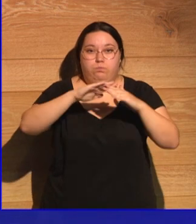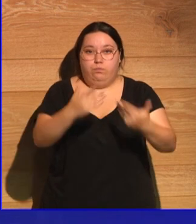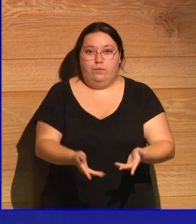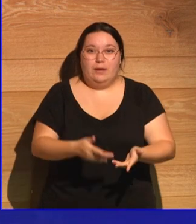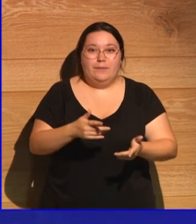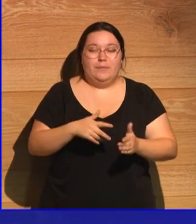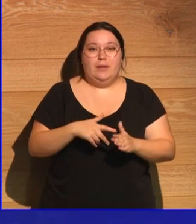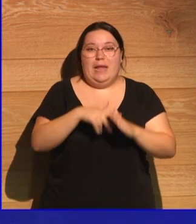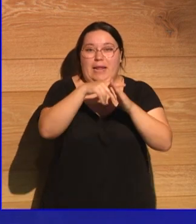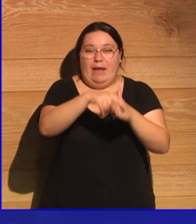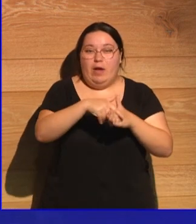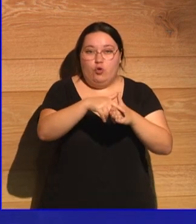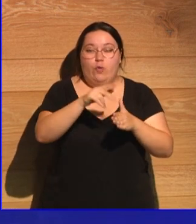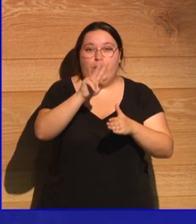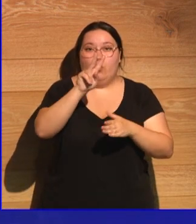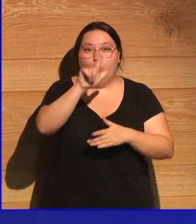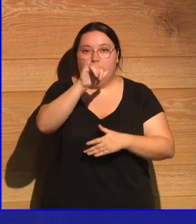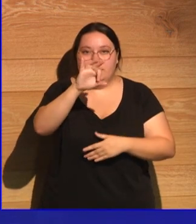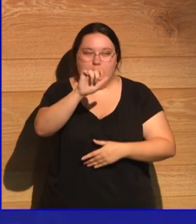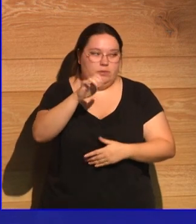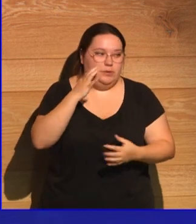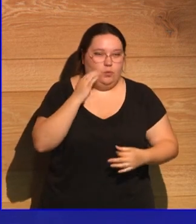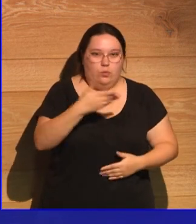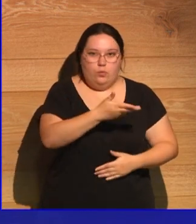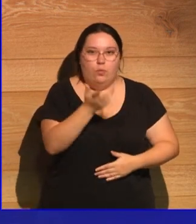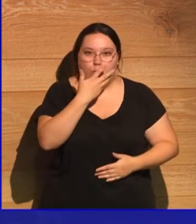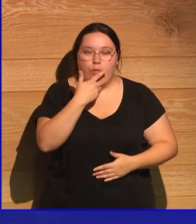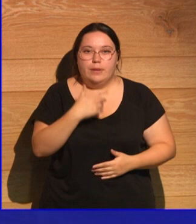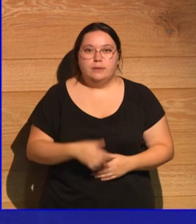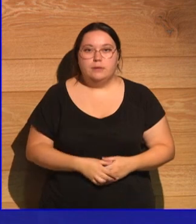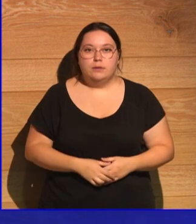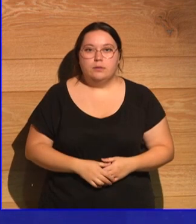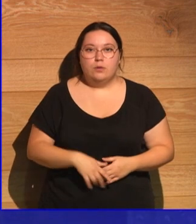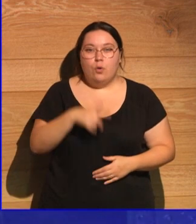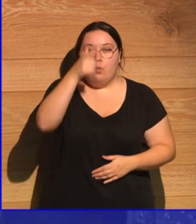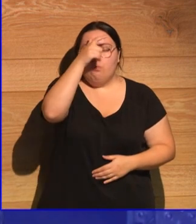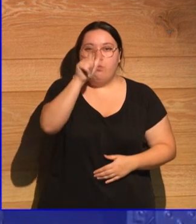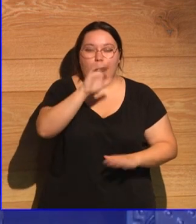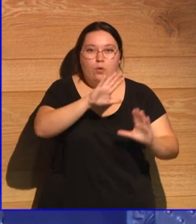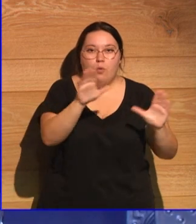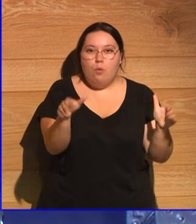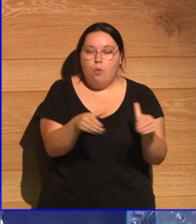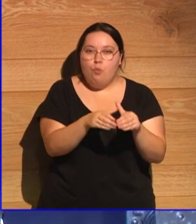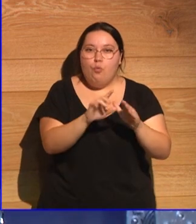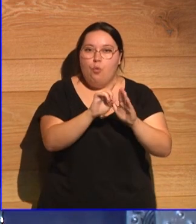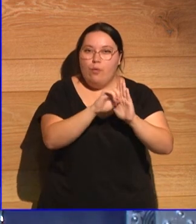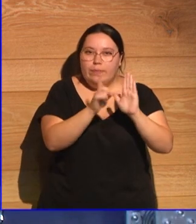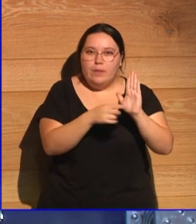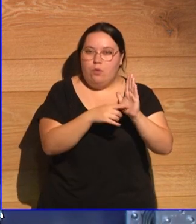La historia es muy la conocéis muy bien. Es la historia de un pueblo entero, de una comunidad que tiene que, que